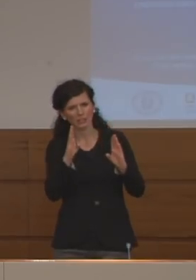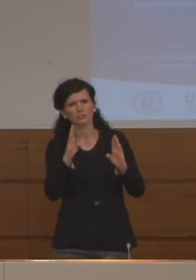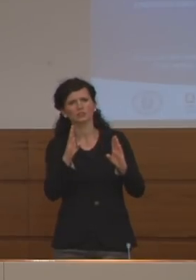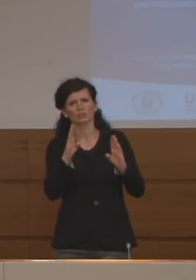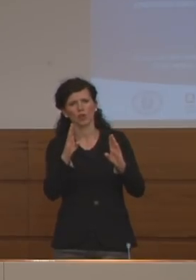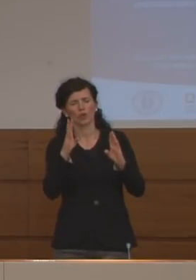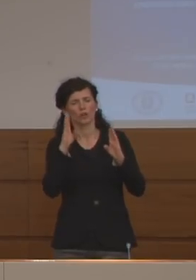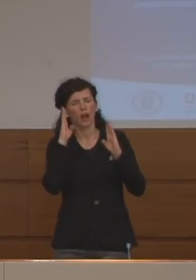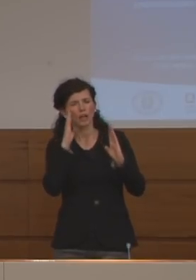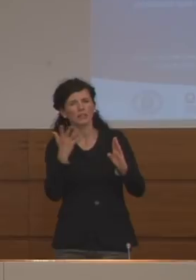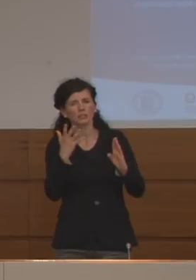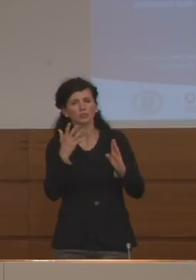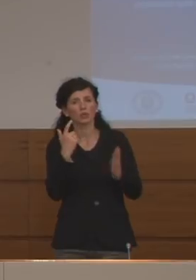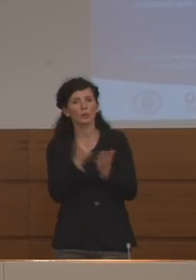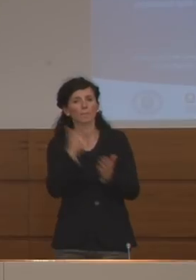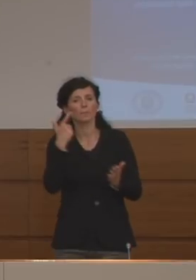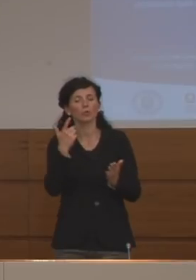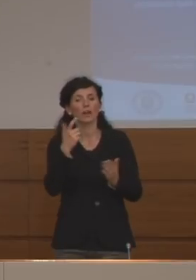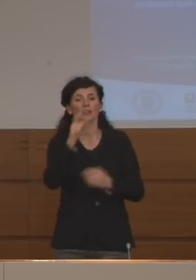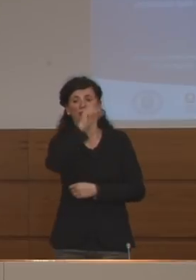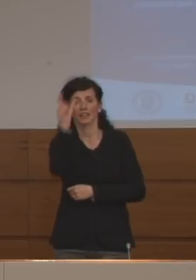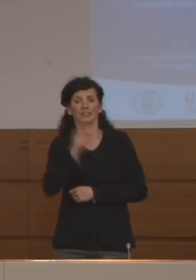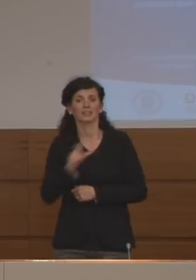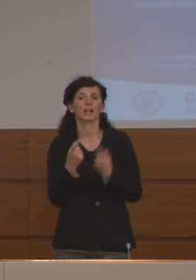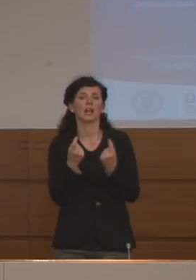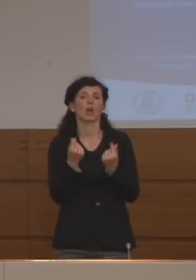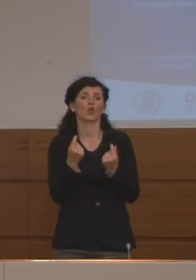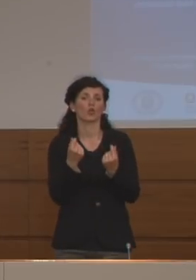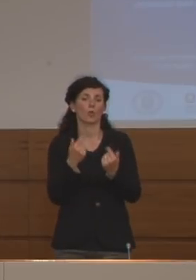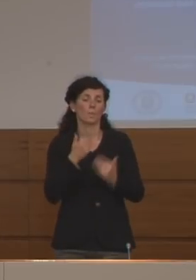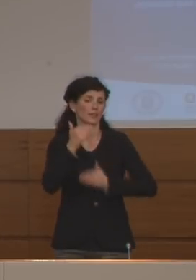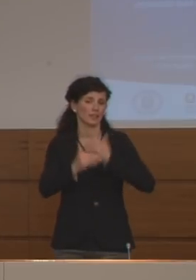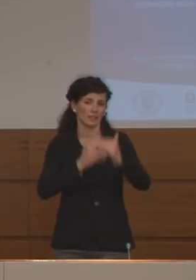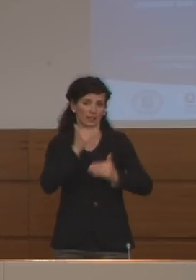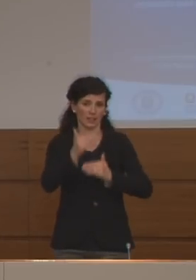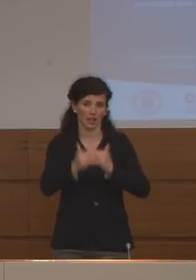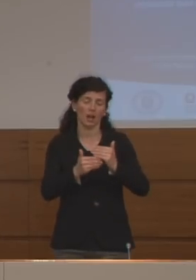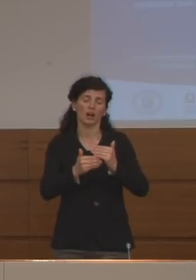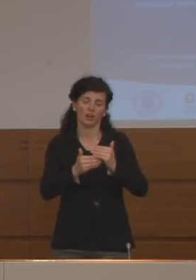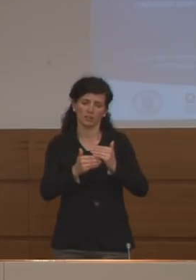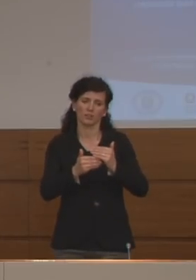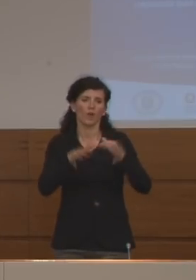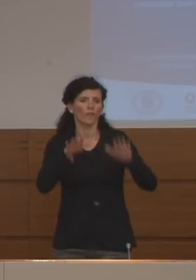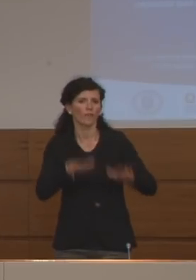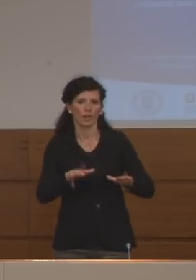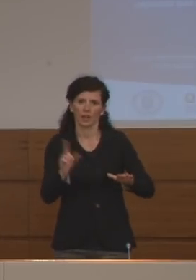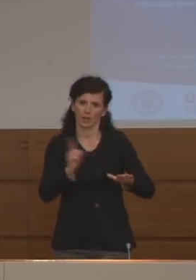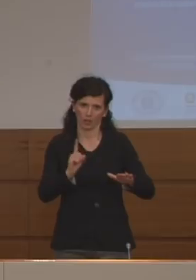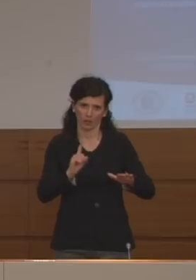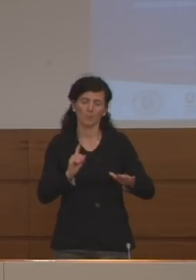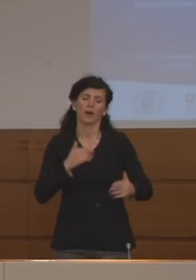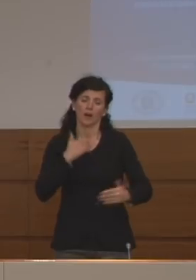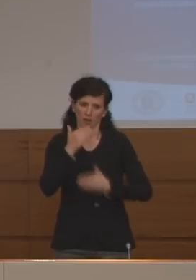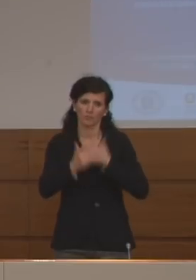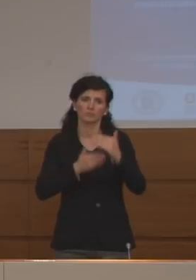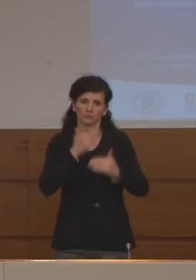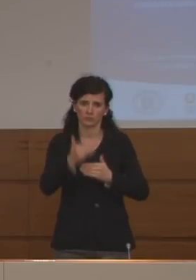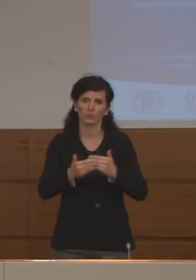del paese sostenibile, ma altrettanta e semmai prioritaria la tutela della